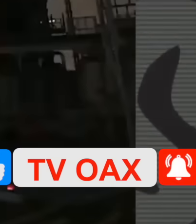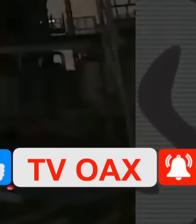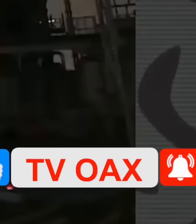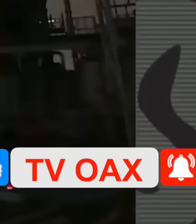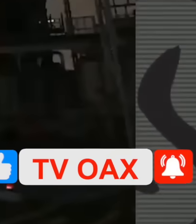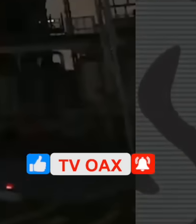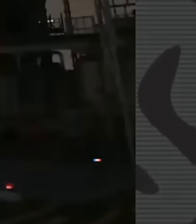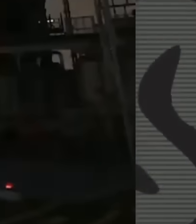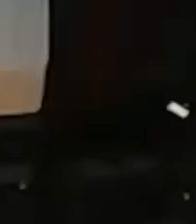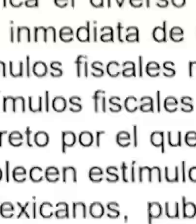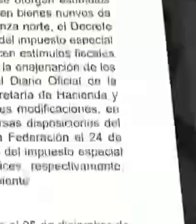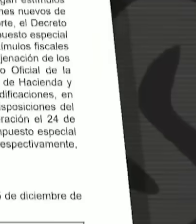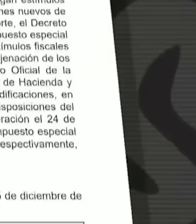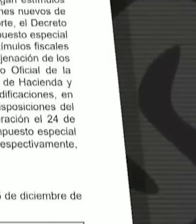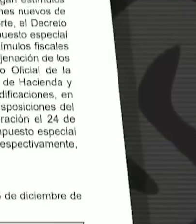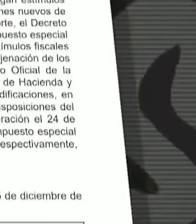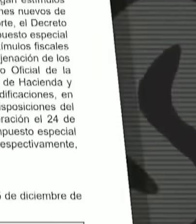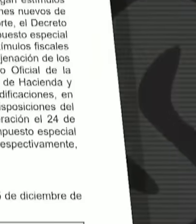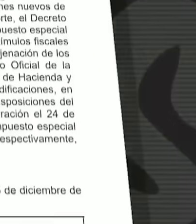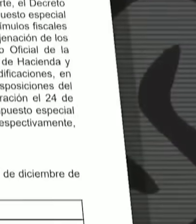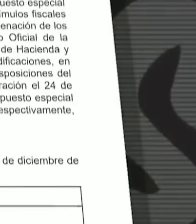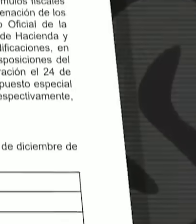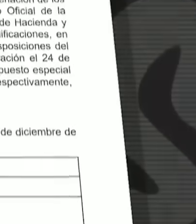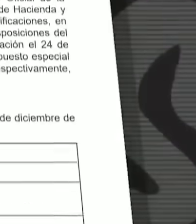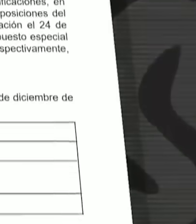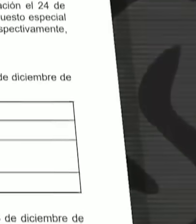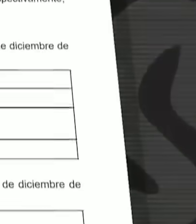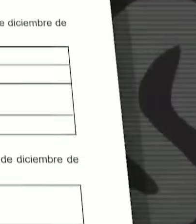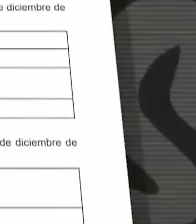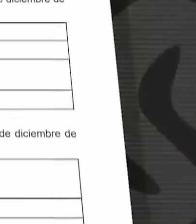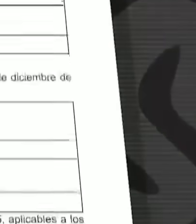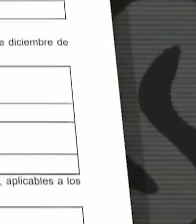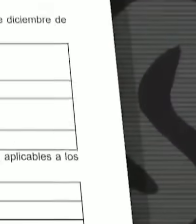Secretaría de Hacienda publica cada semana los porcentajes de estímulo fiscal de acuerdo a los